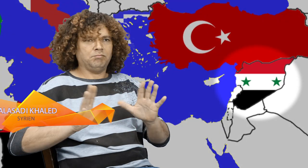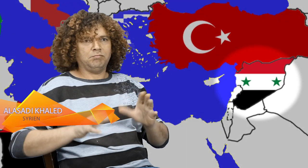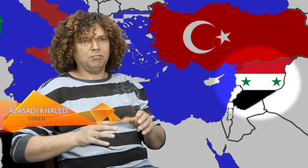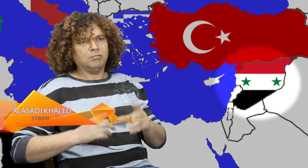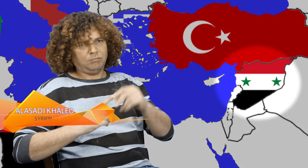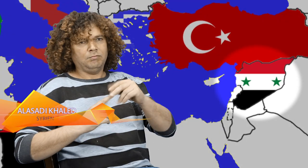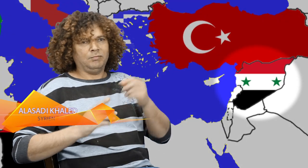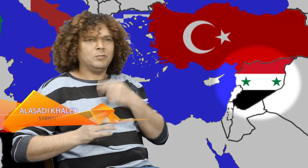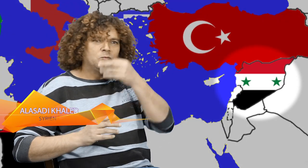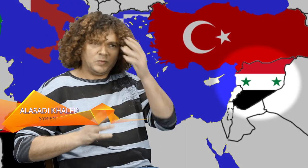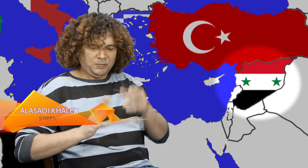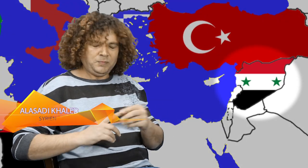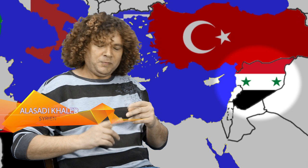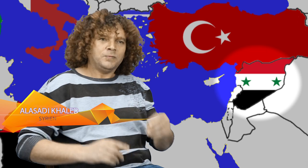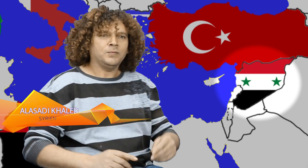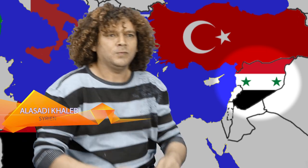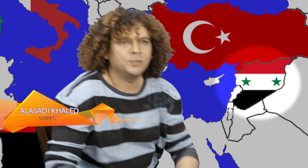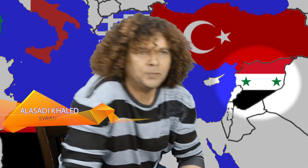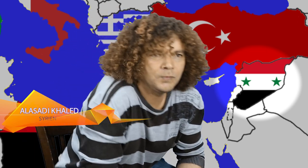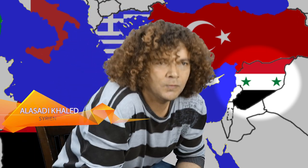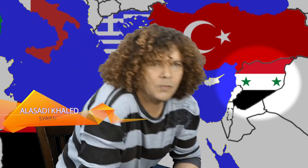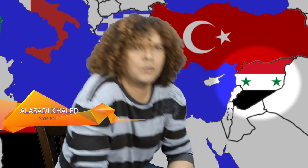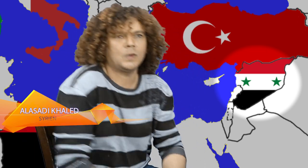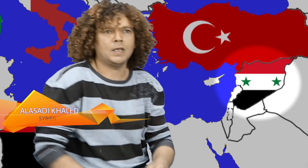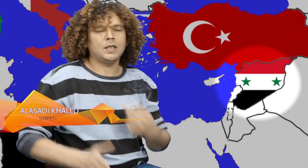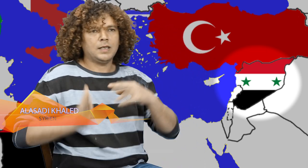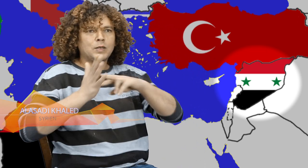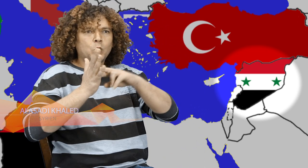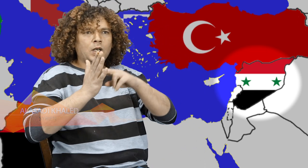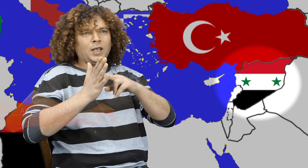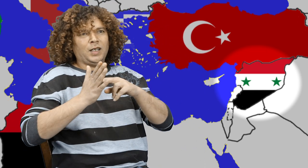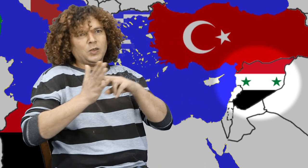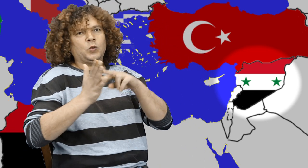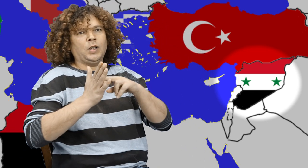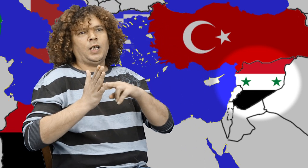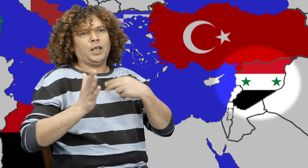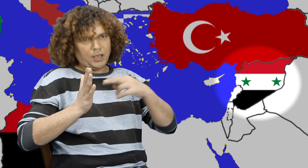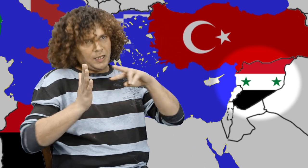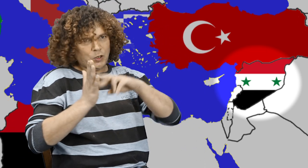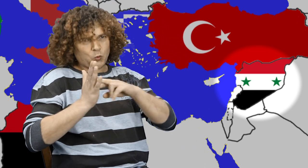Alasadi heiße ich. Komme aus Syrien.